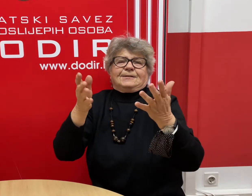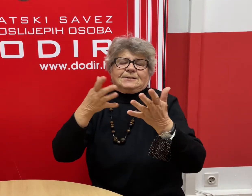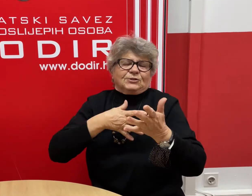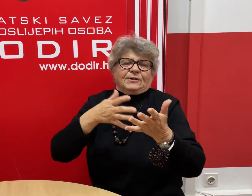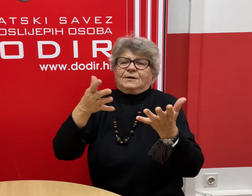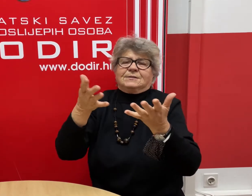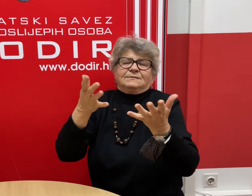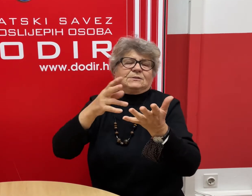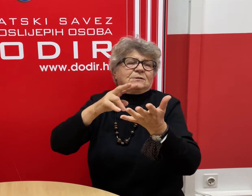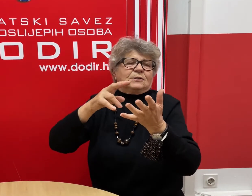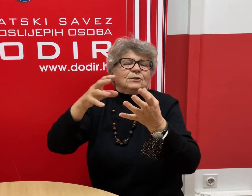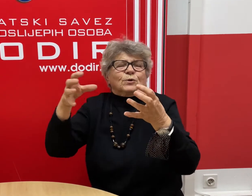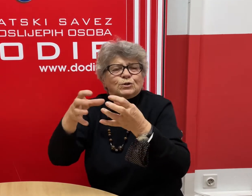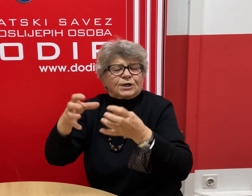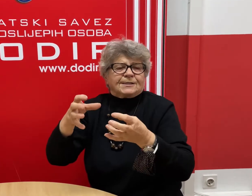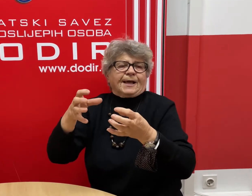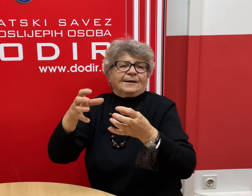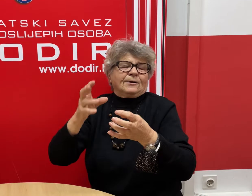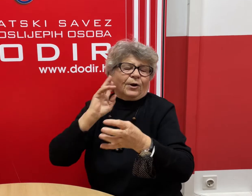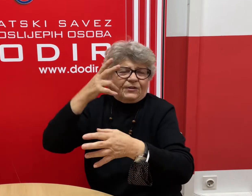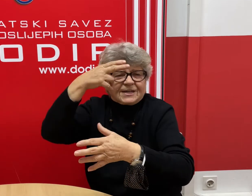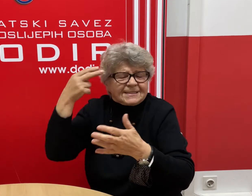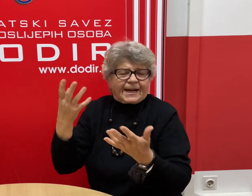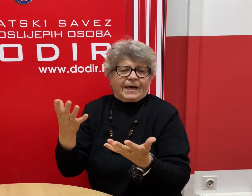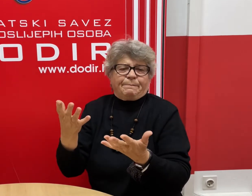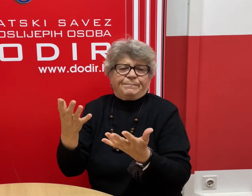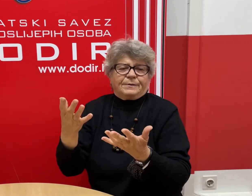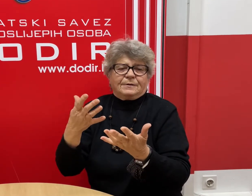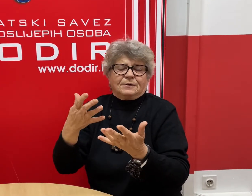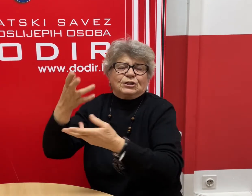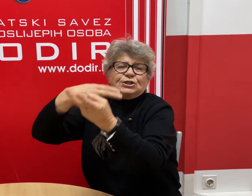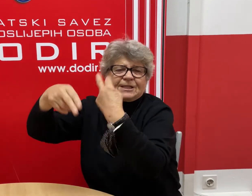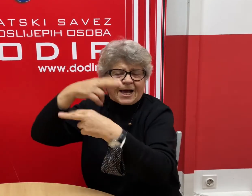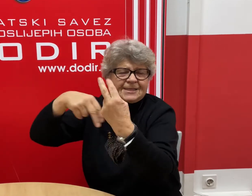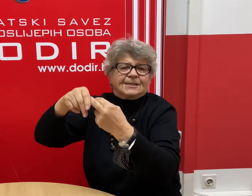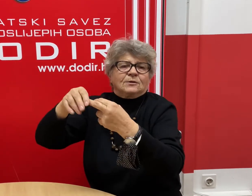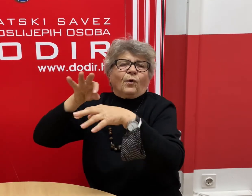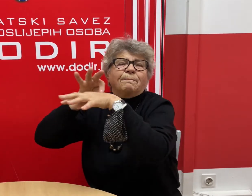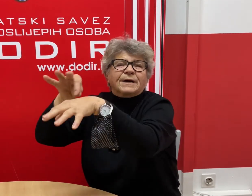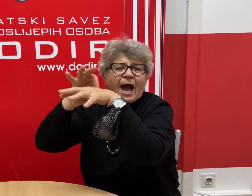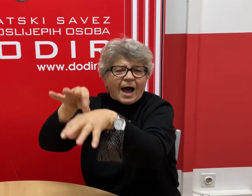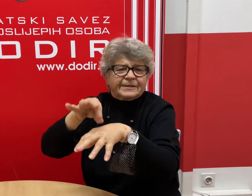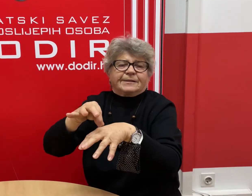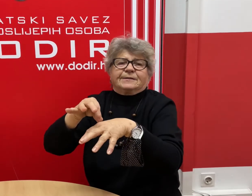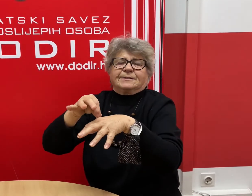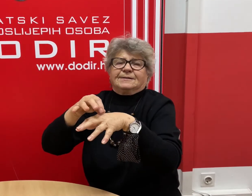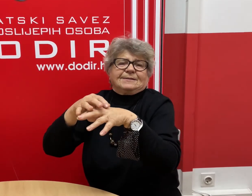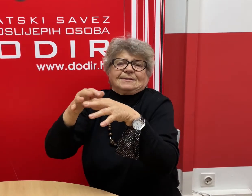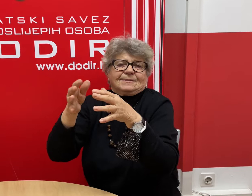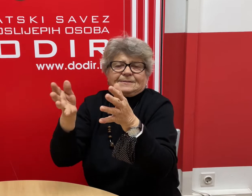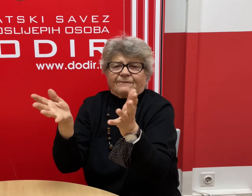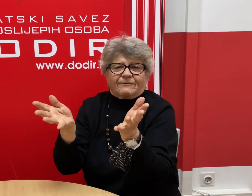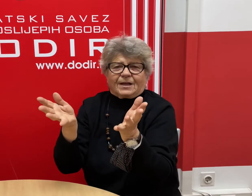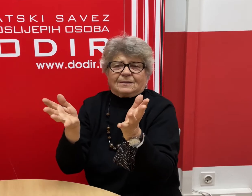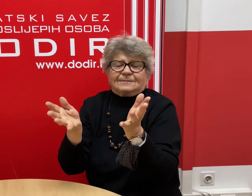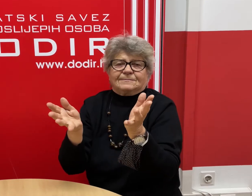Radim to zbog druženja s gluhoslijepima, šetnji, pratnje i svega.